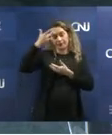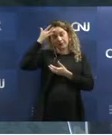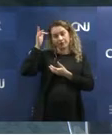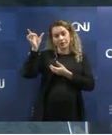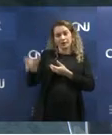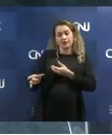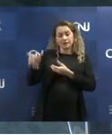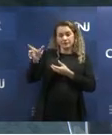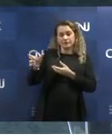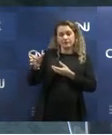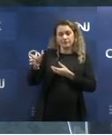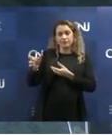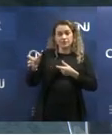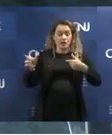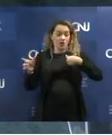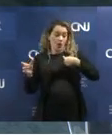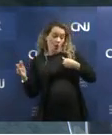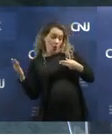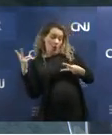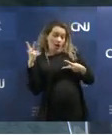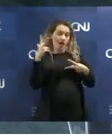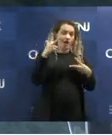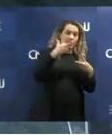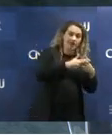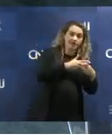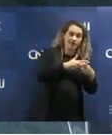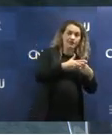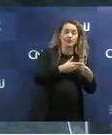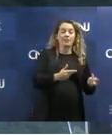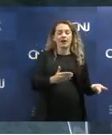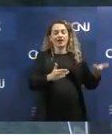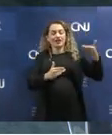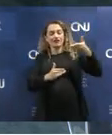para que as coisas voltem a caminhar no trilho. E